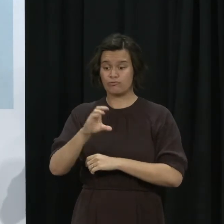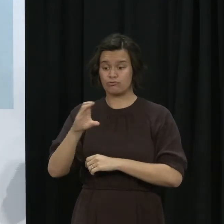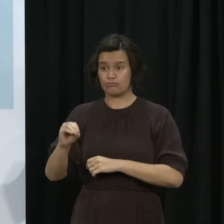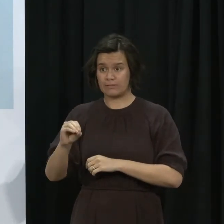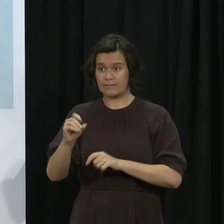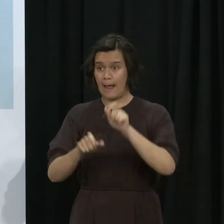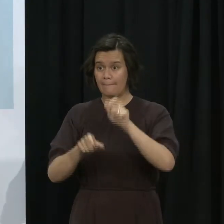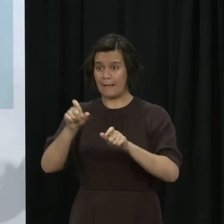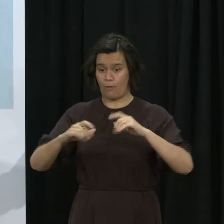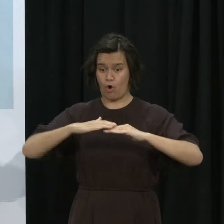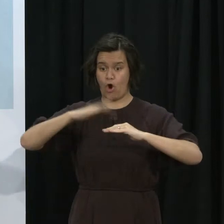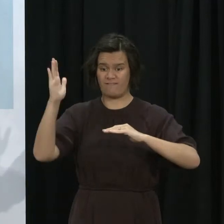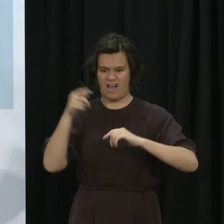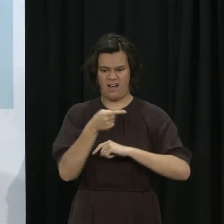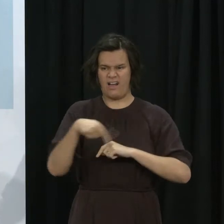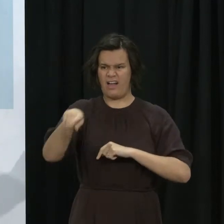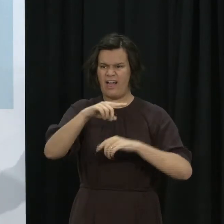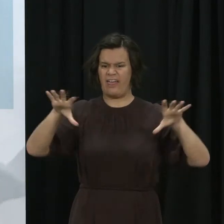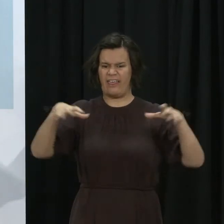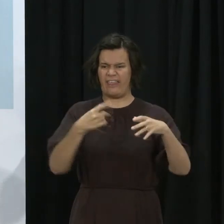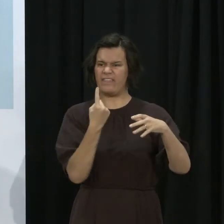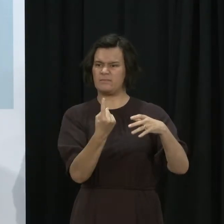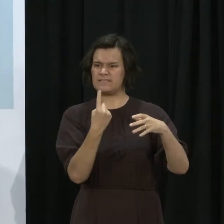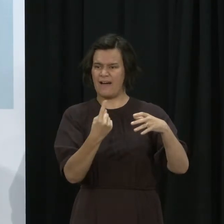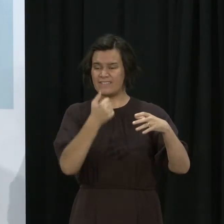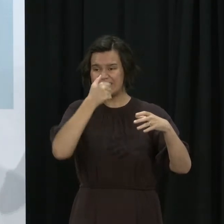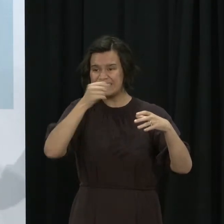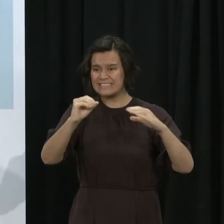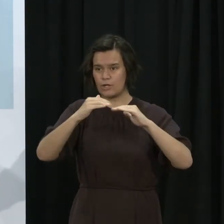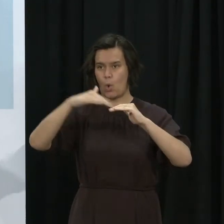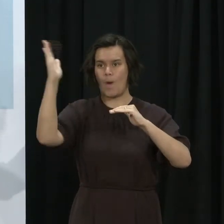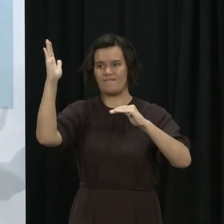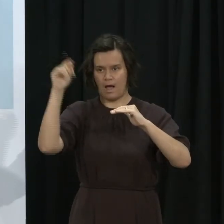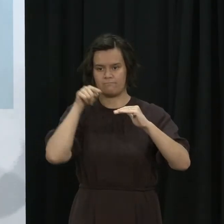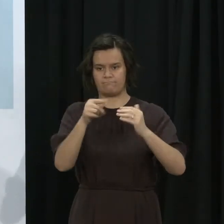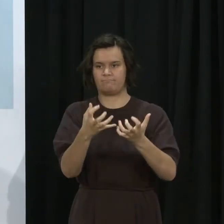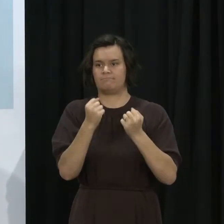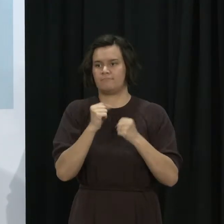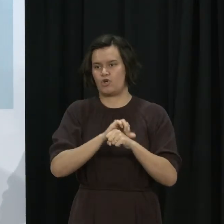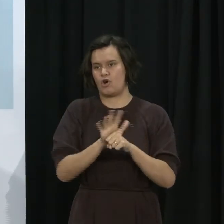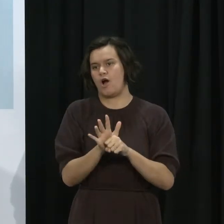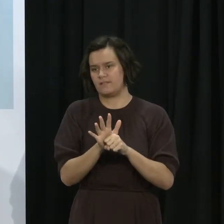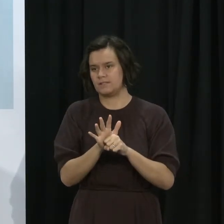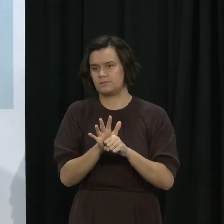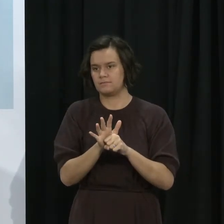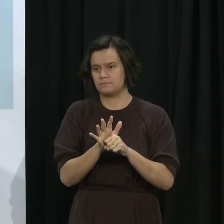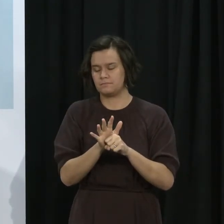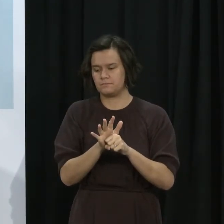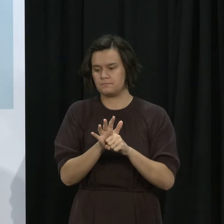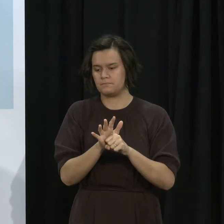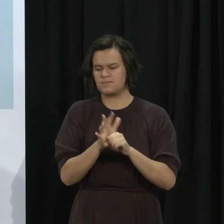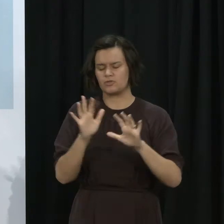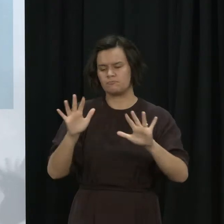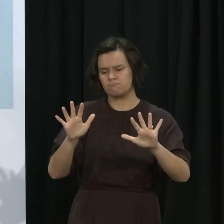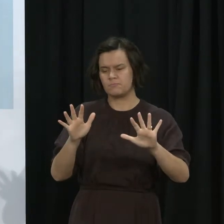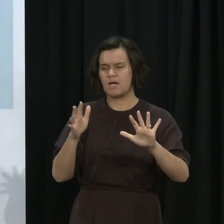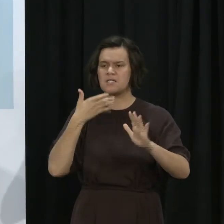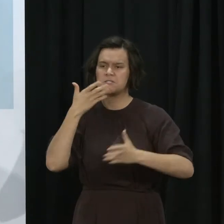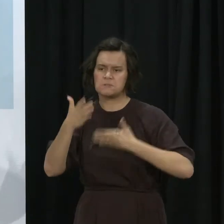noa mo nga kaumatua, mai i te timatanga o te mate urutaru,